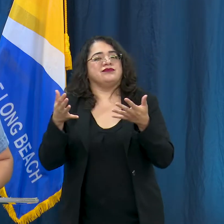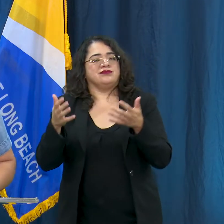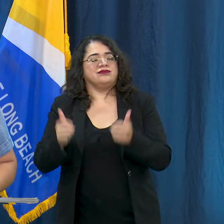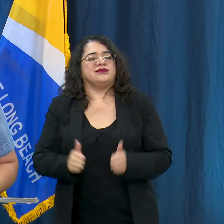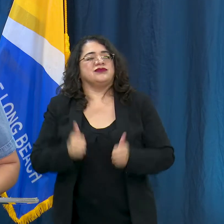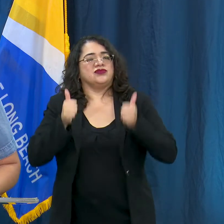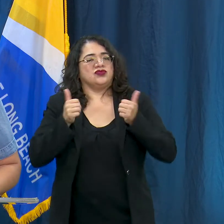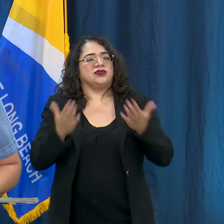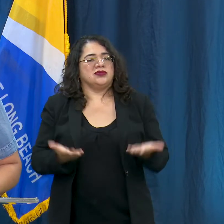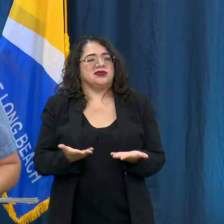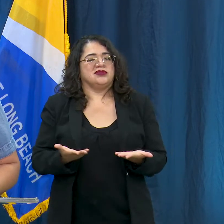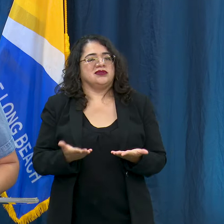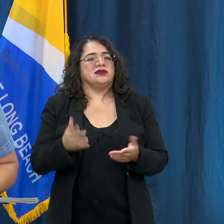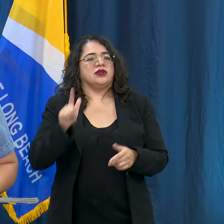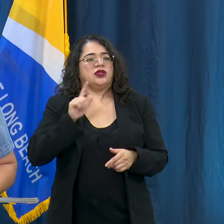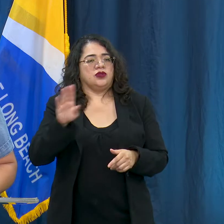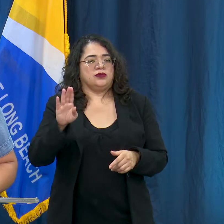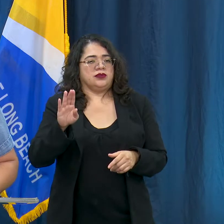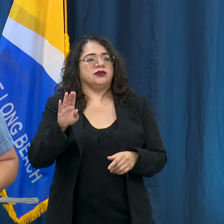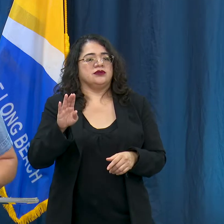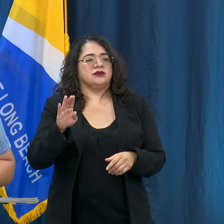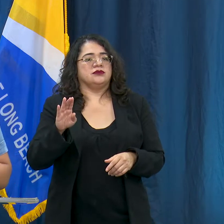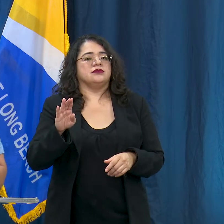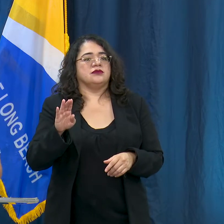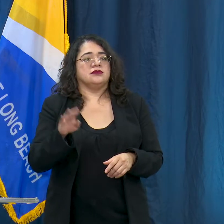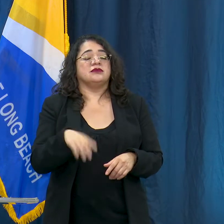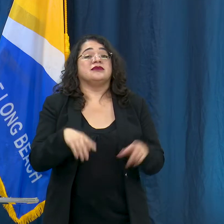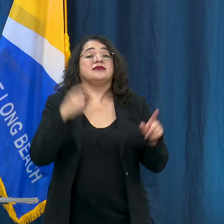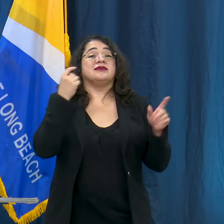de l'eau de long beach por el coronavirus see an association today's a